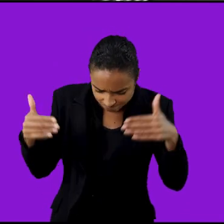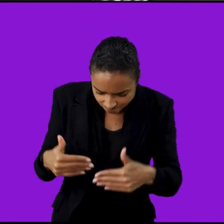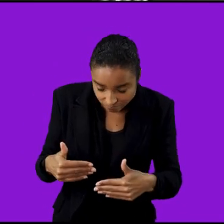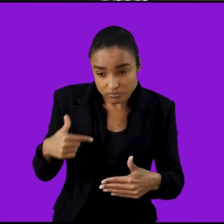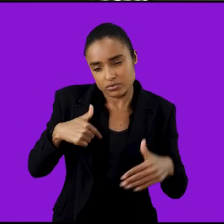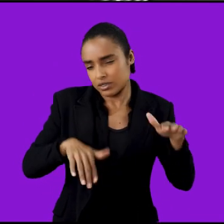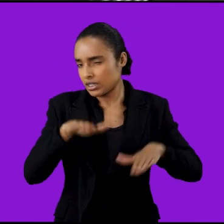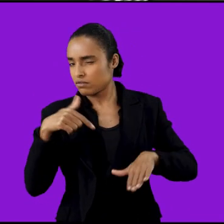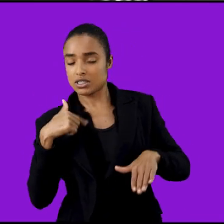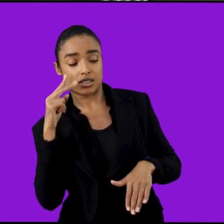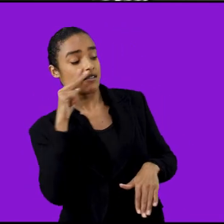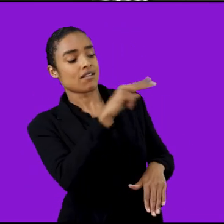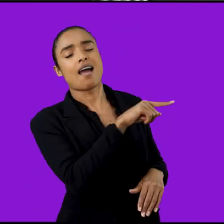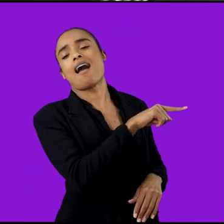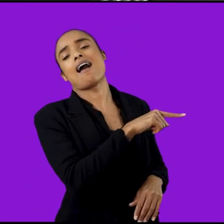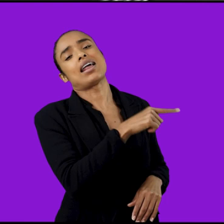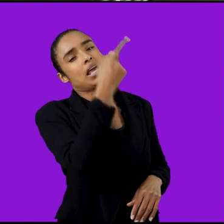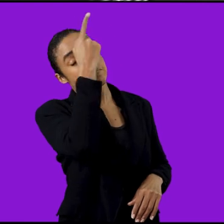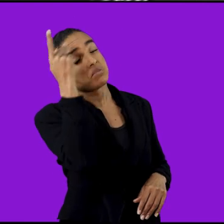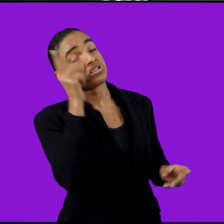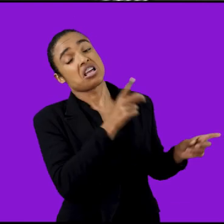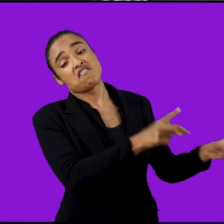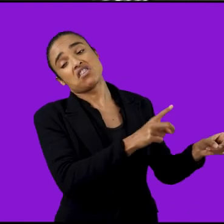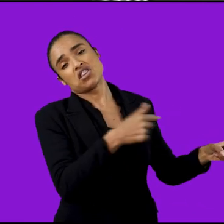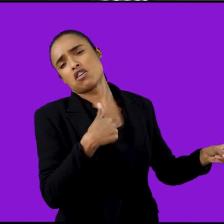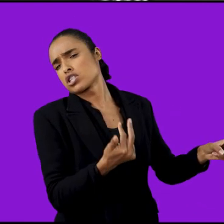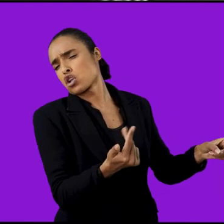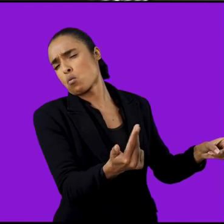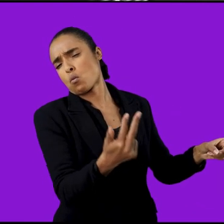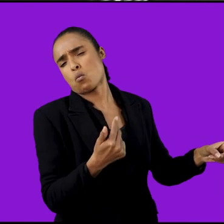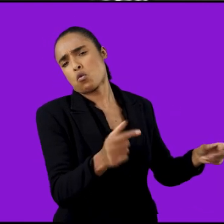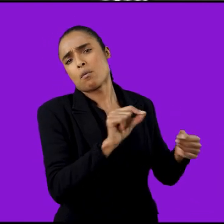porque às vezes a gente olha a grama do vizinho e fala: Ah tá vendendo vou fazer a mesma